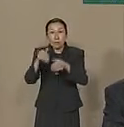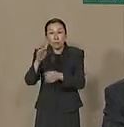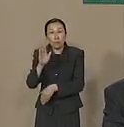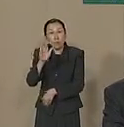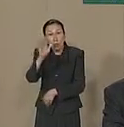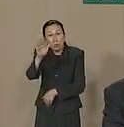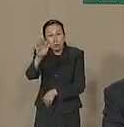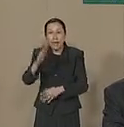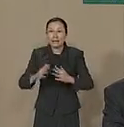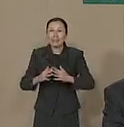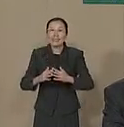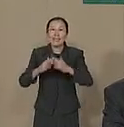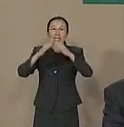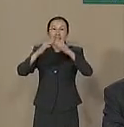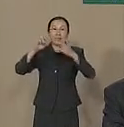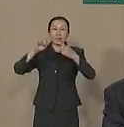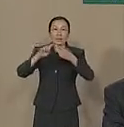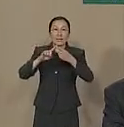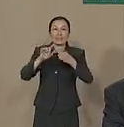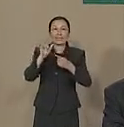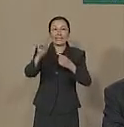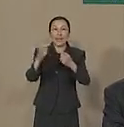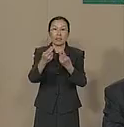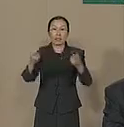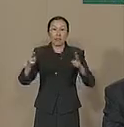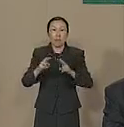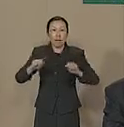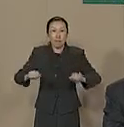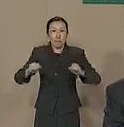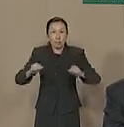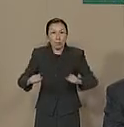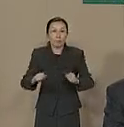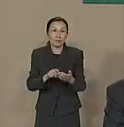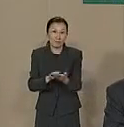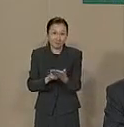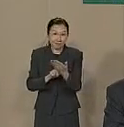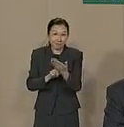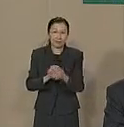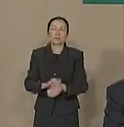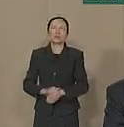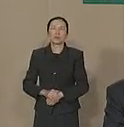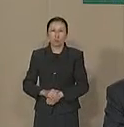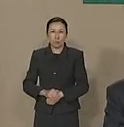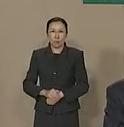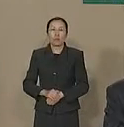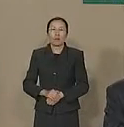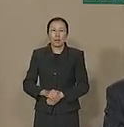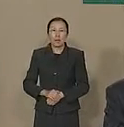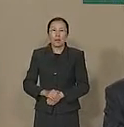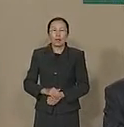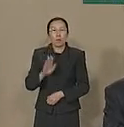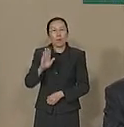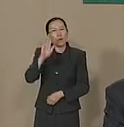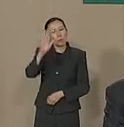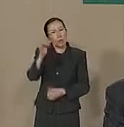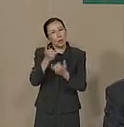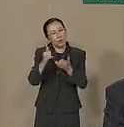｢建設的野党として頑張る｣と 言っていますね (志位) 自公政権を退場させたら 民主党を中心の政権に